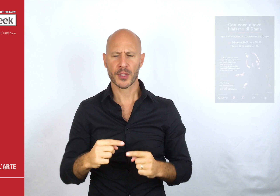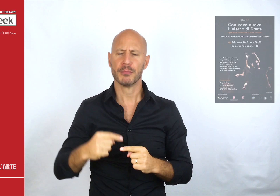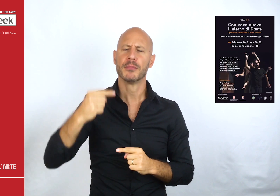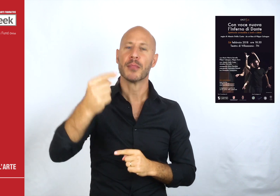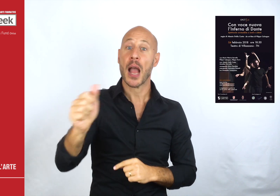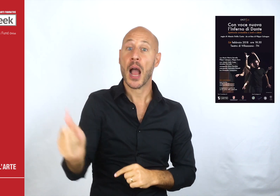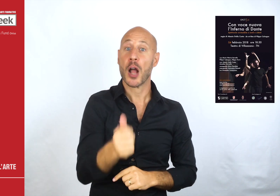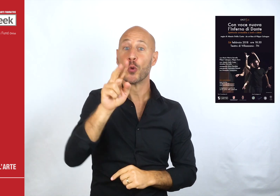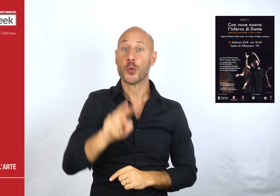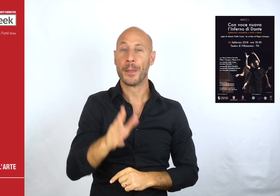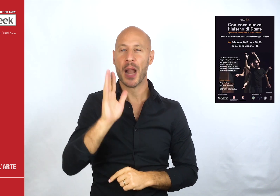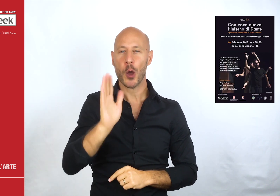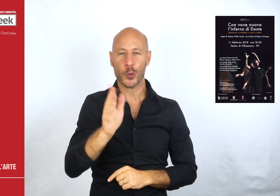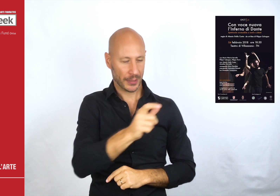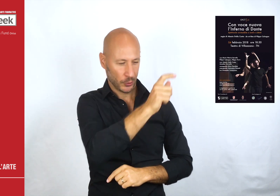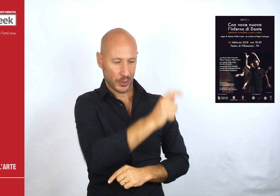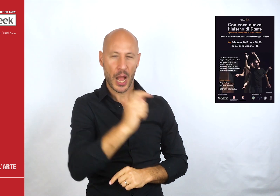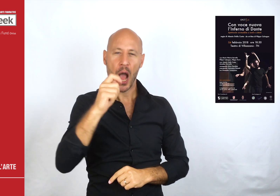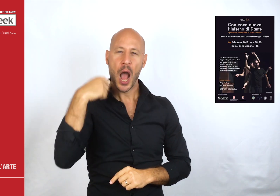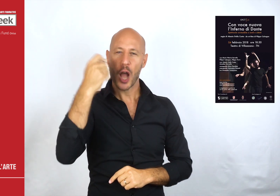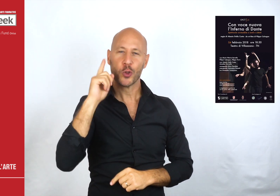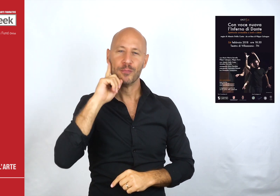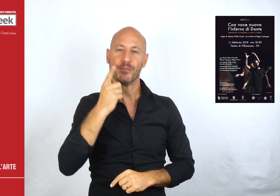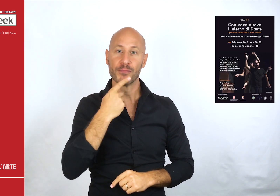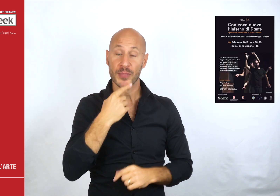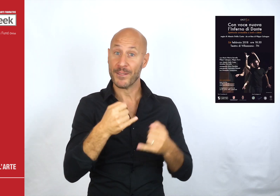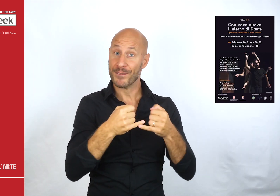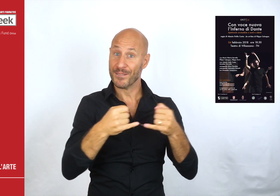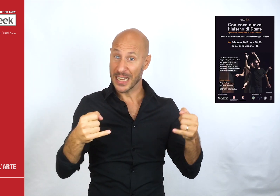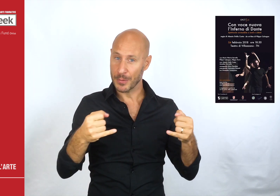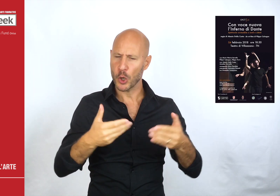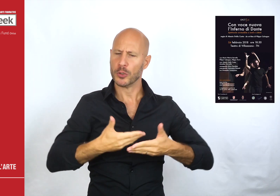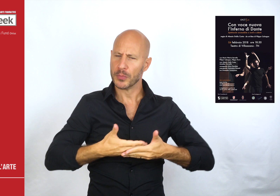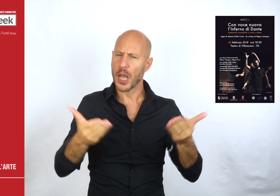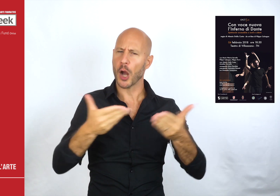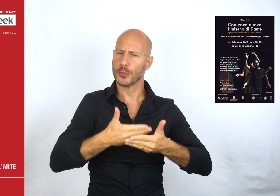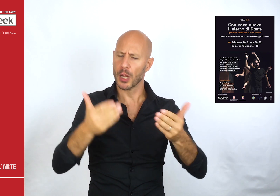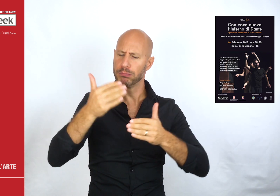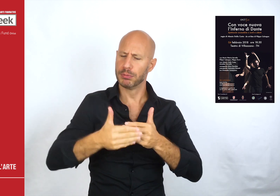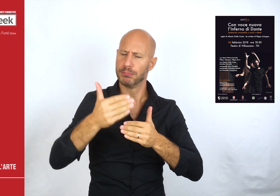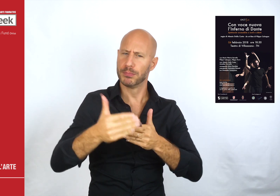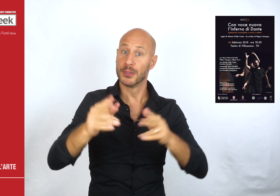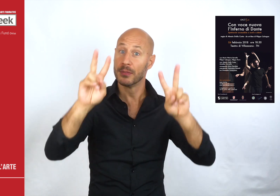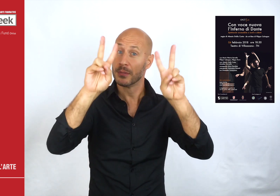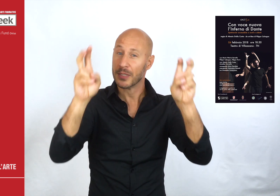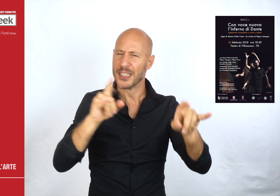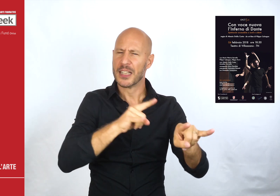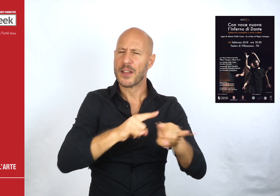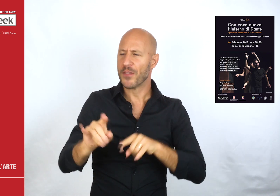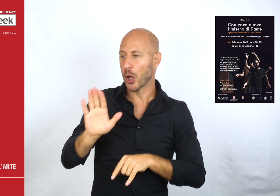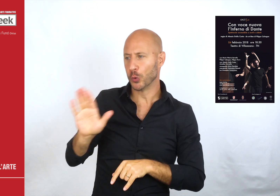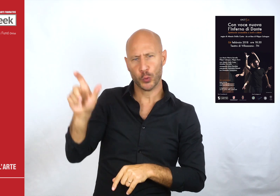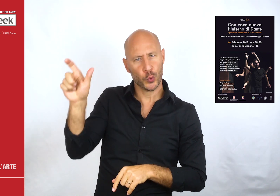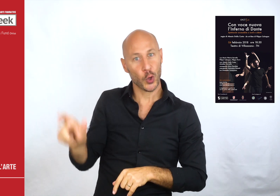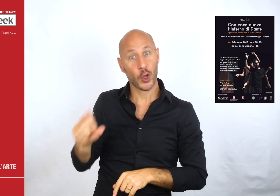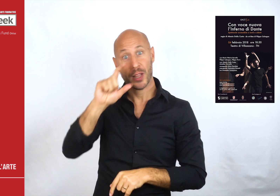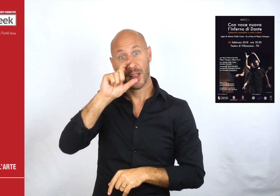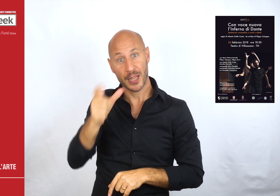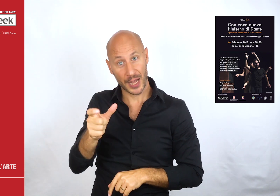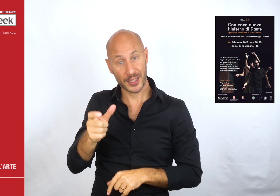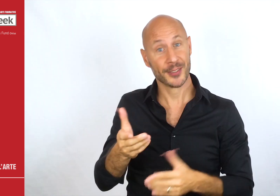Dal 2015 l’attore sordo Filippo Calcagno ha tenuto una serie di spettacoli dal titolo: “L’Inferno di Dante”.